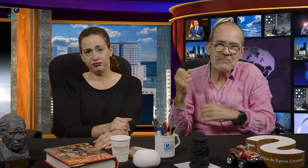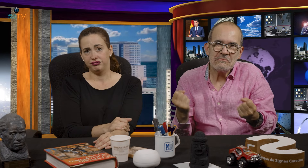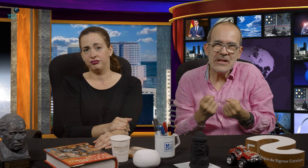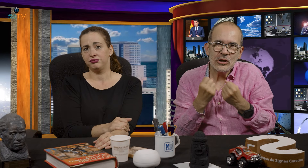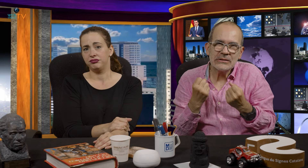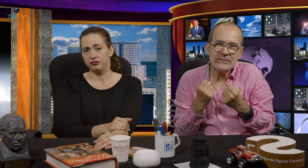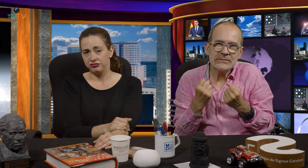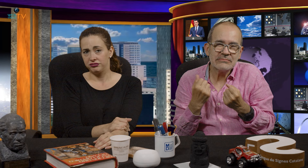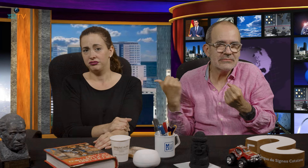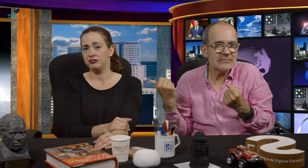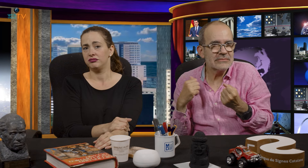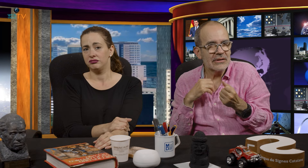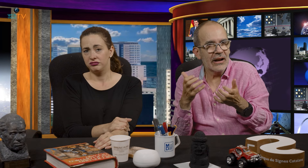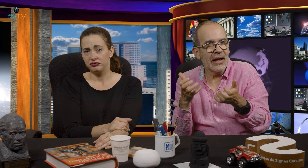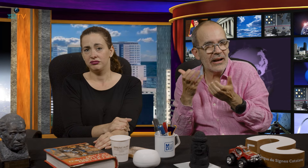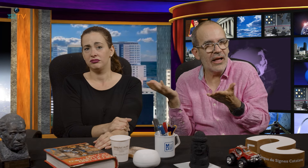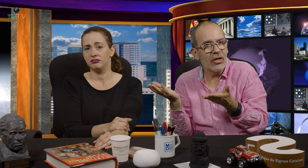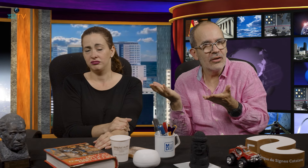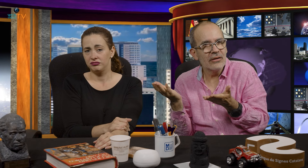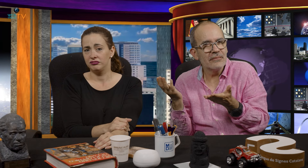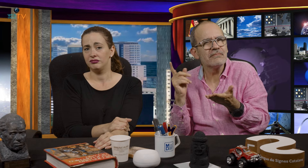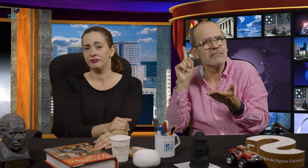200 millones, tiene razón.